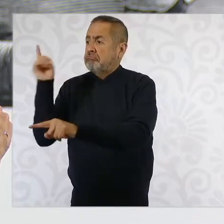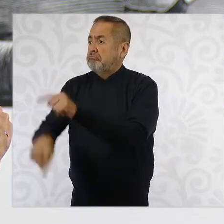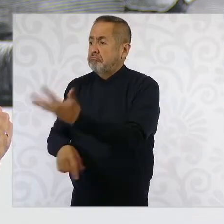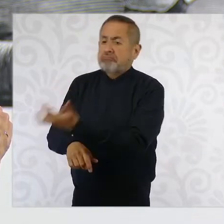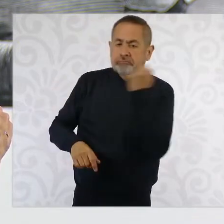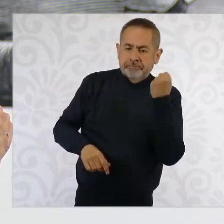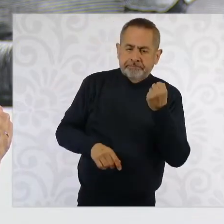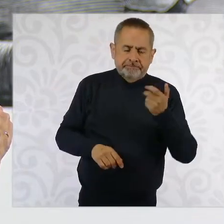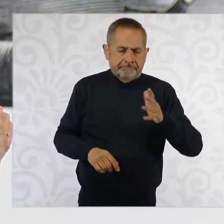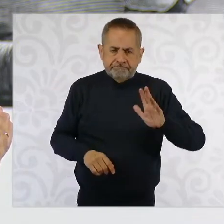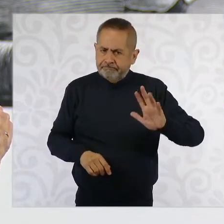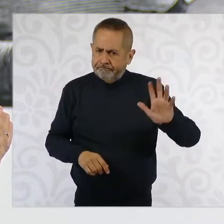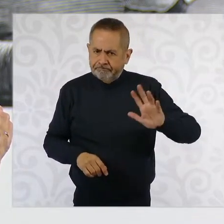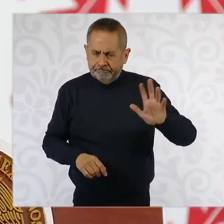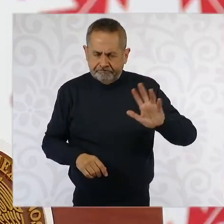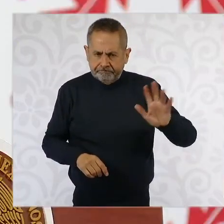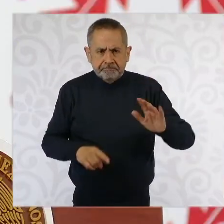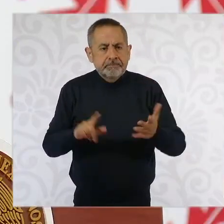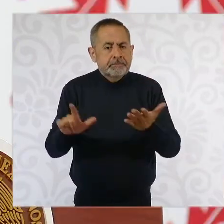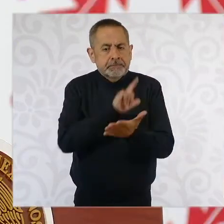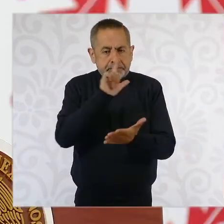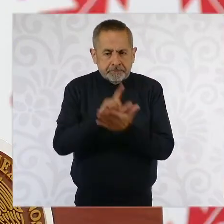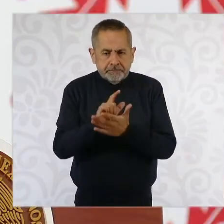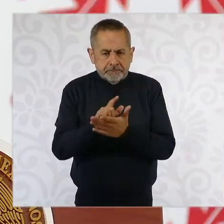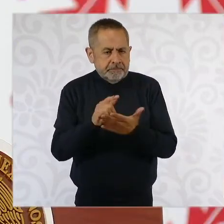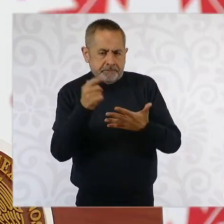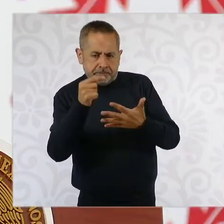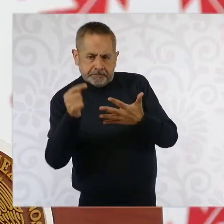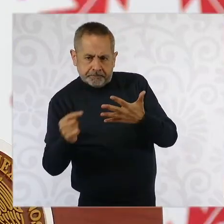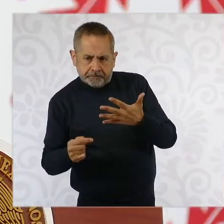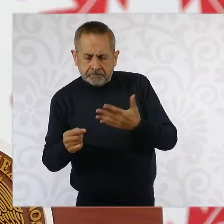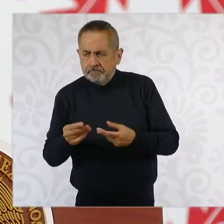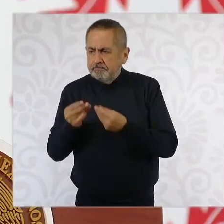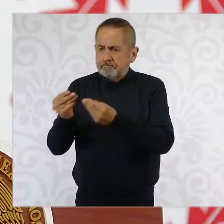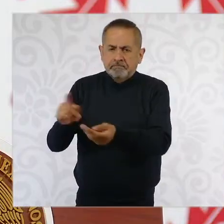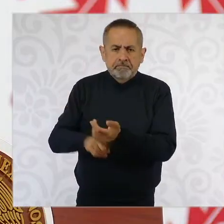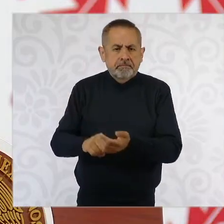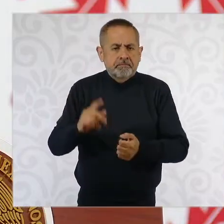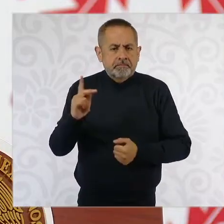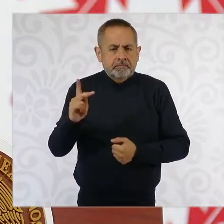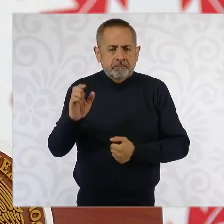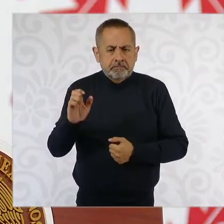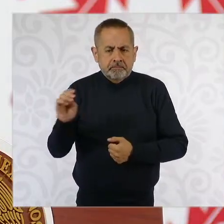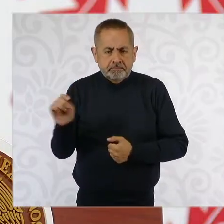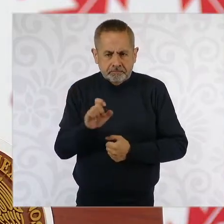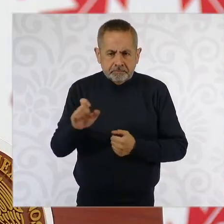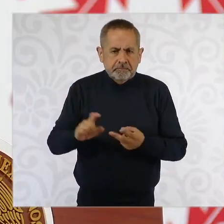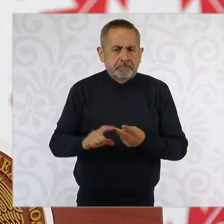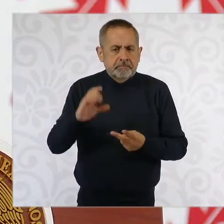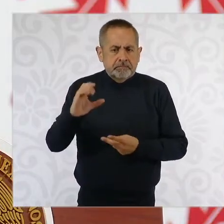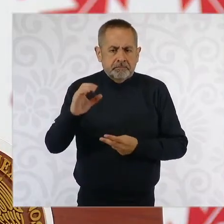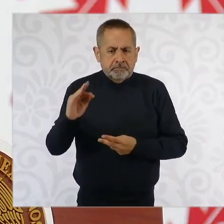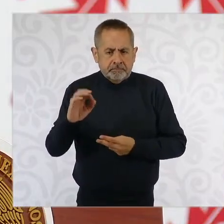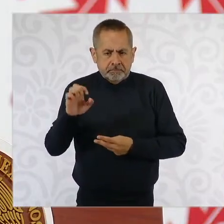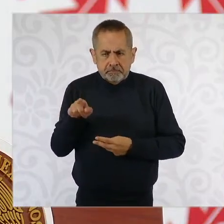modificar todas las leyes secundarias de Pemex y de CFE que permitan hacer mucho más eficiente la